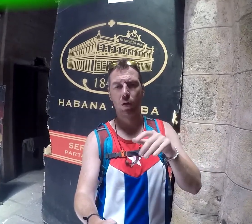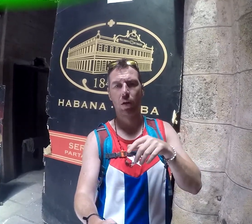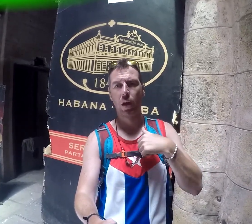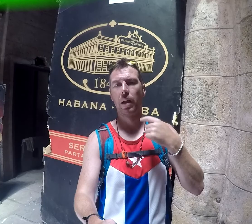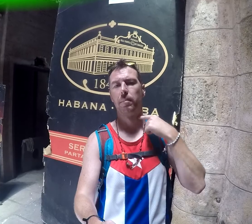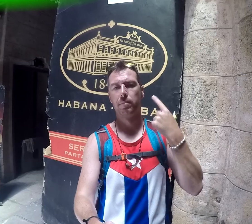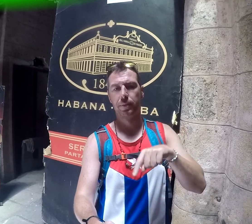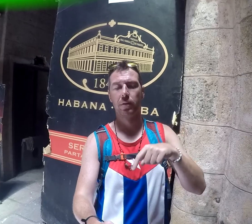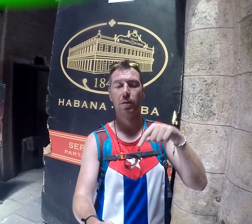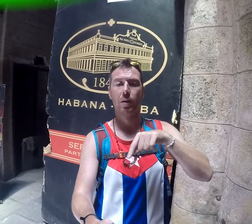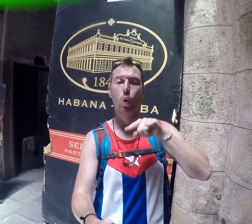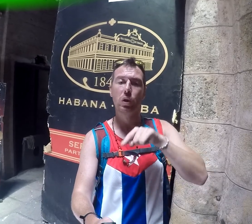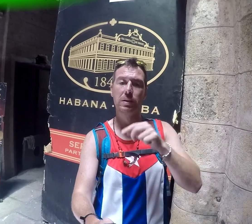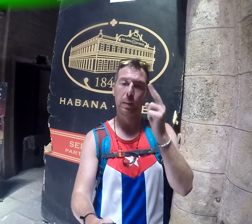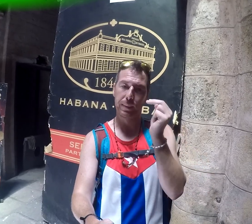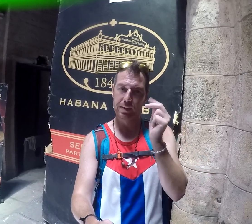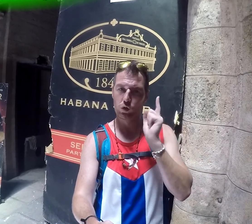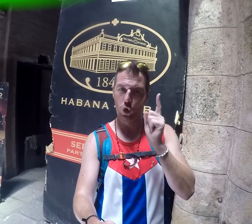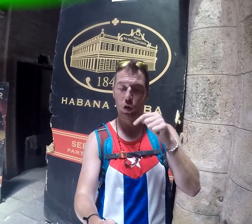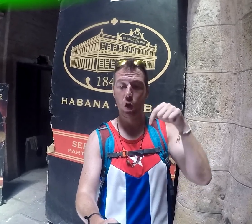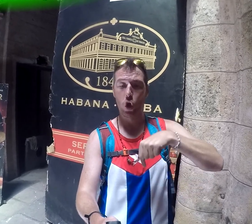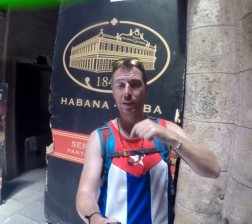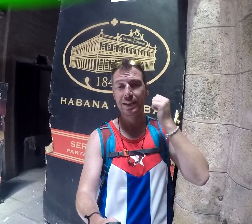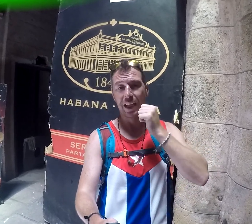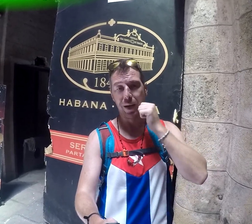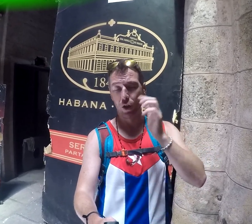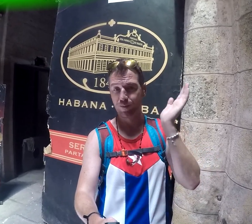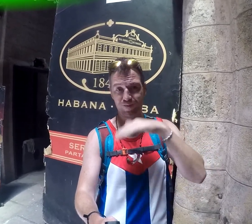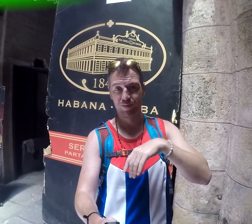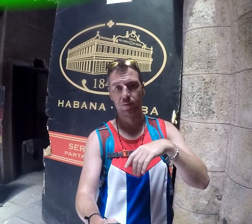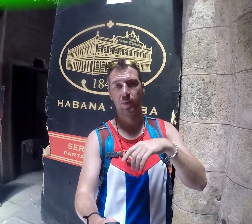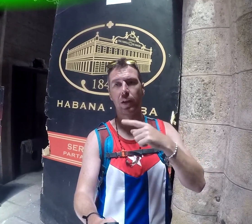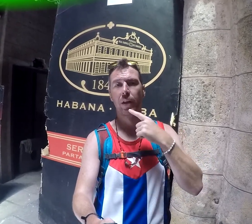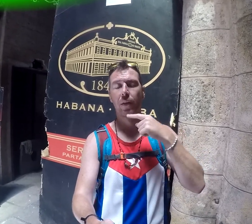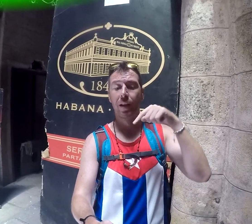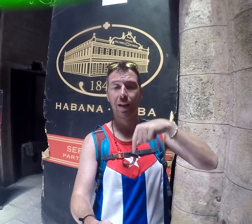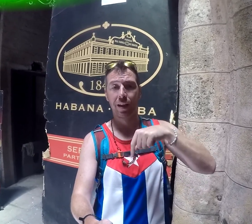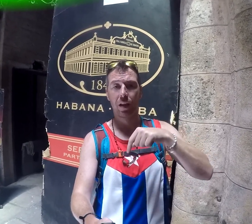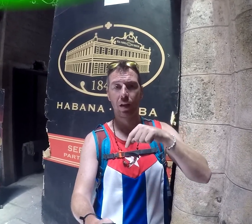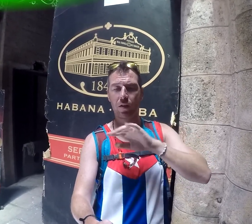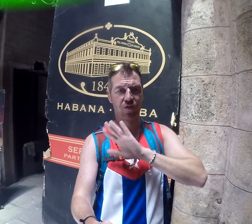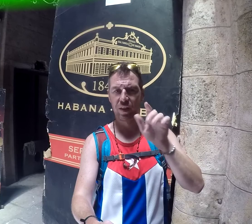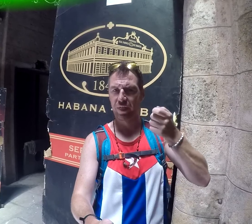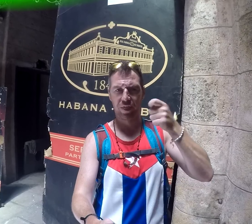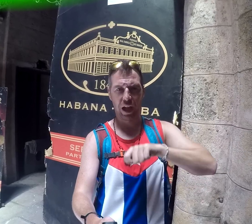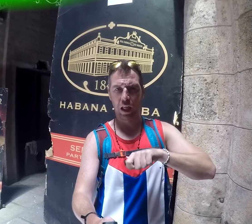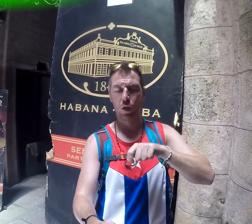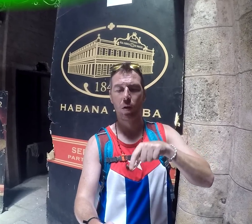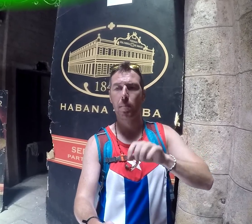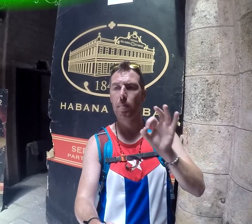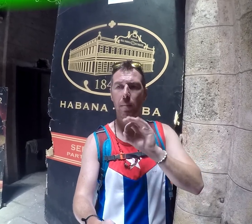Solo abren de lunes a viernes y como hoy es sábado está cerrado, pero está cerrado en general porque...